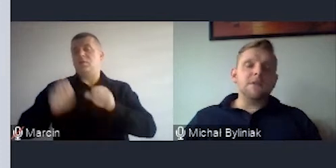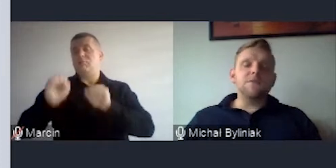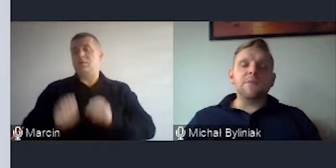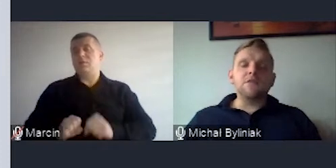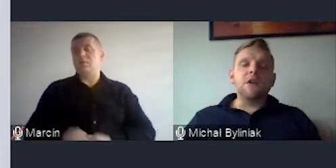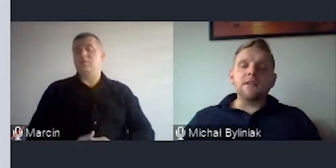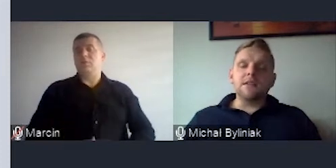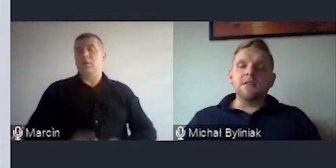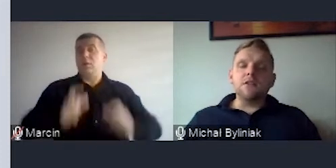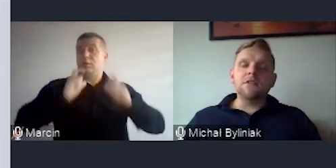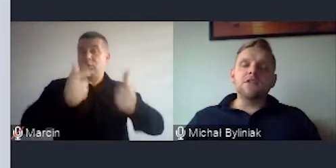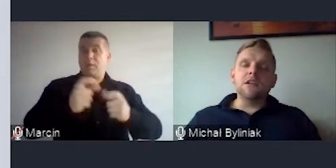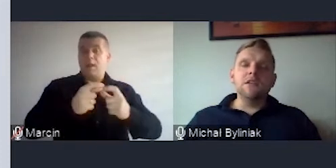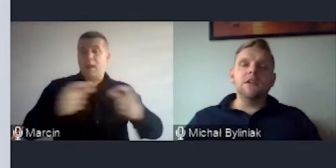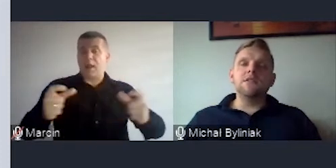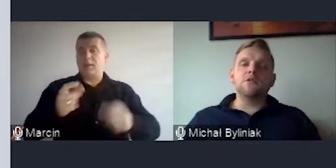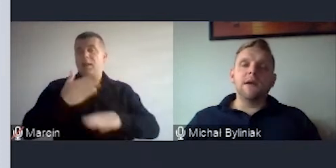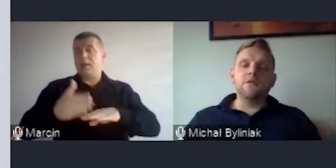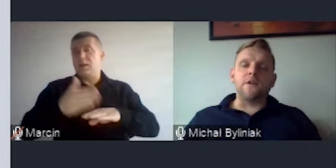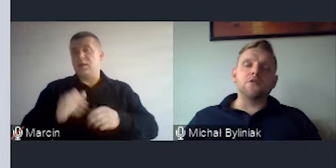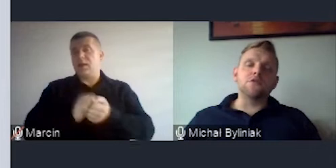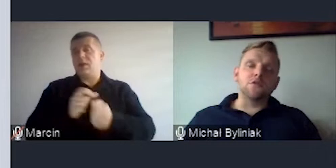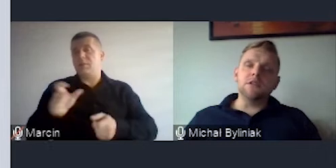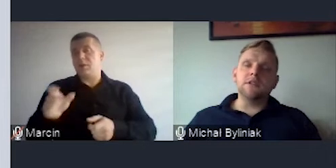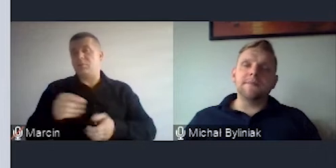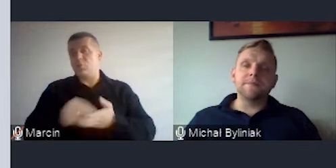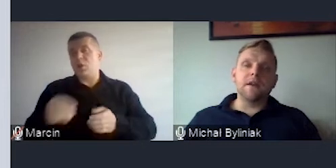Natomiast w przypadku kart kredytowych czy innych instrumentów odroczonych.